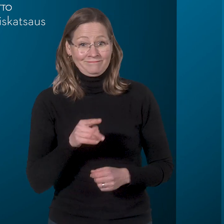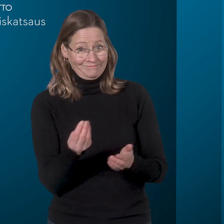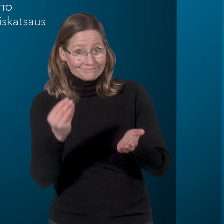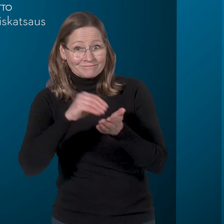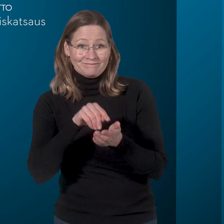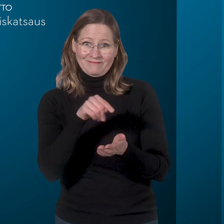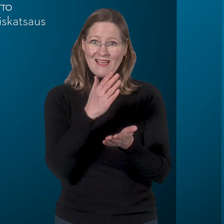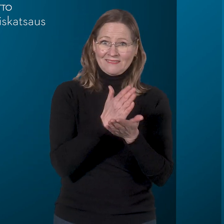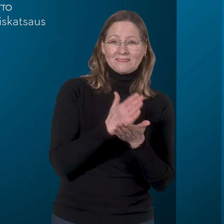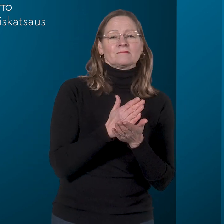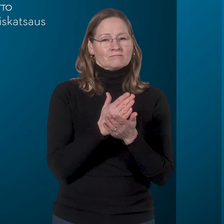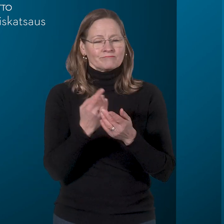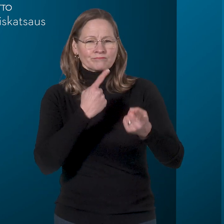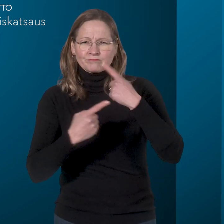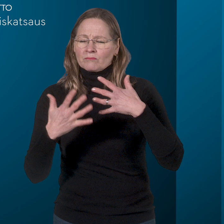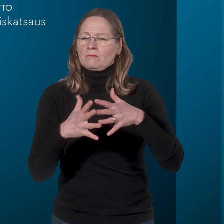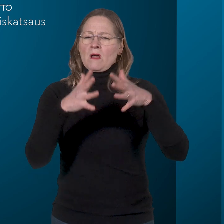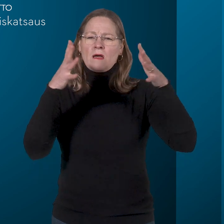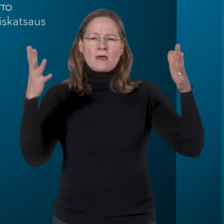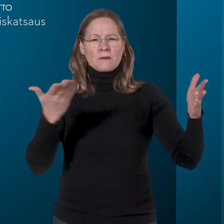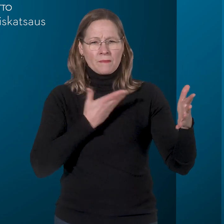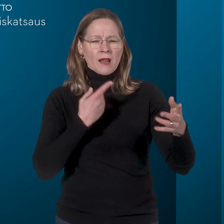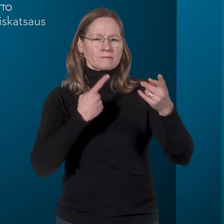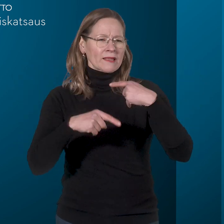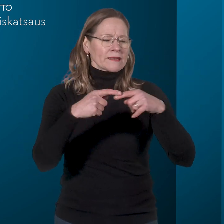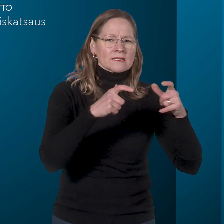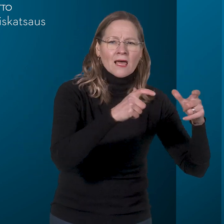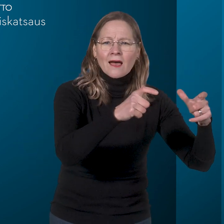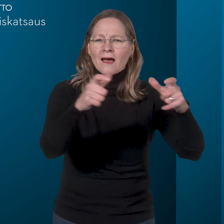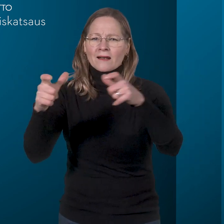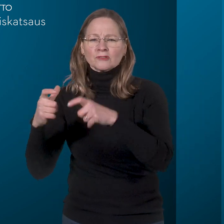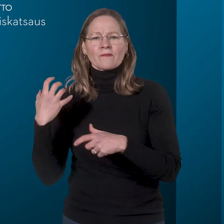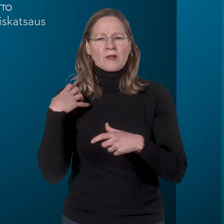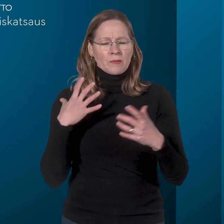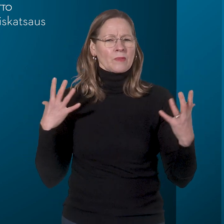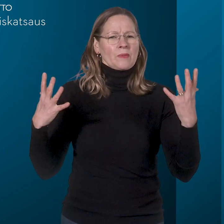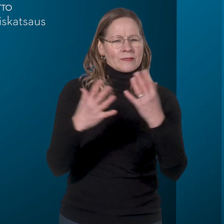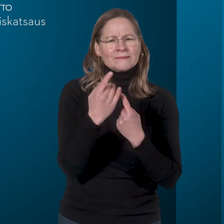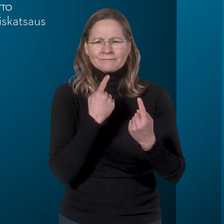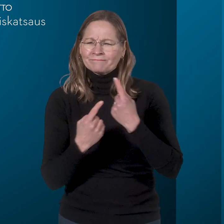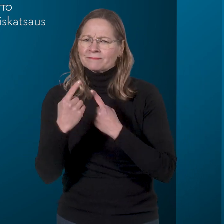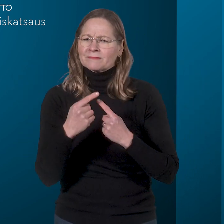Lisäksi asian tiimoilta käydään laaja-alaista keskustelua - eri järjestöjen ja viranomaisten kanssa.